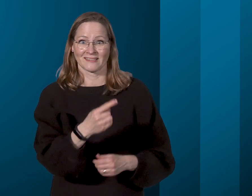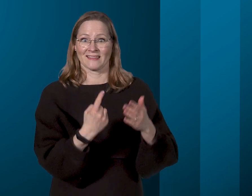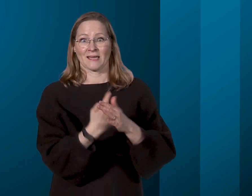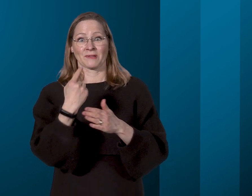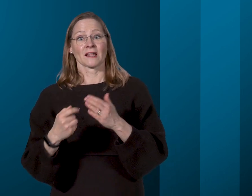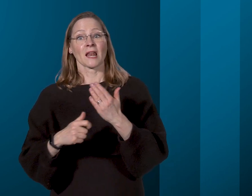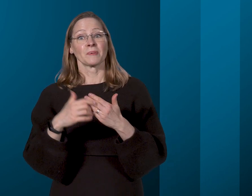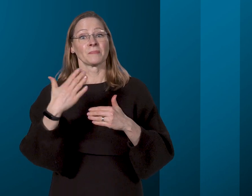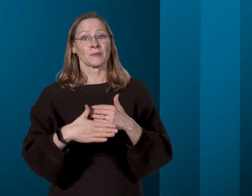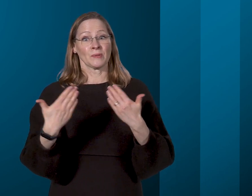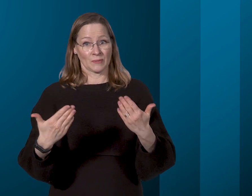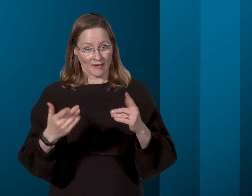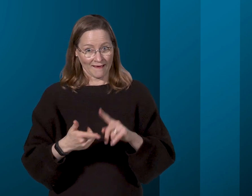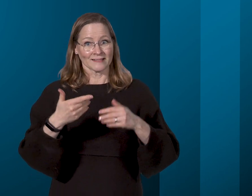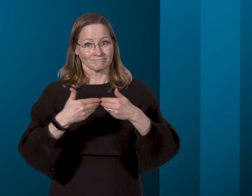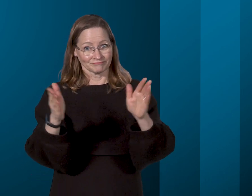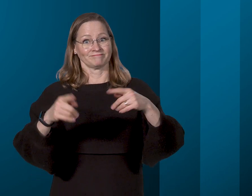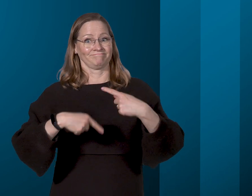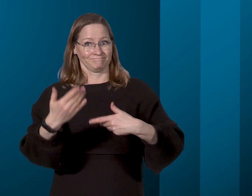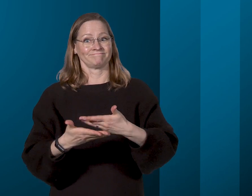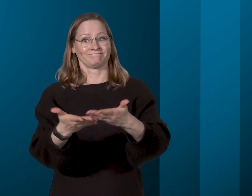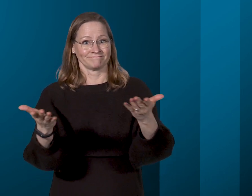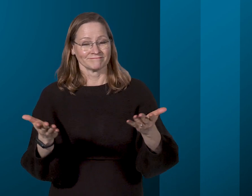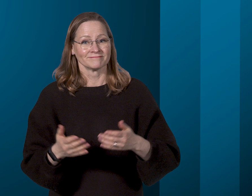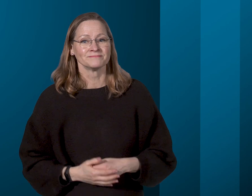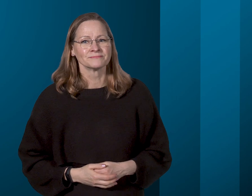ja tapahtuman lipunmyynti on nyt käynnistynyt!